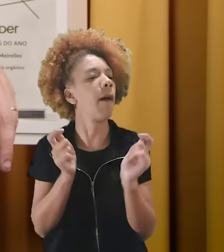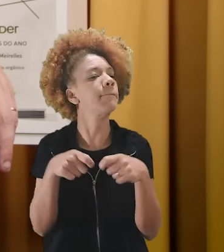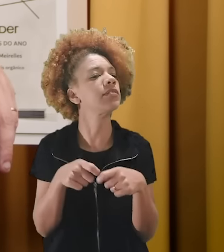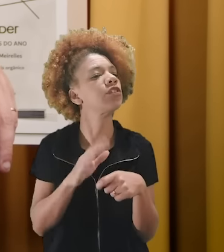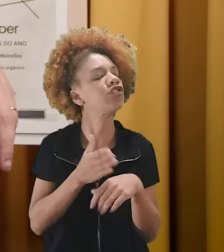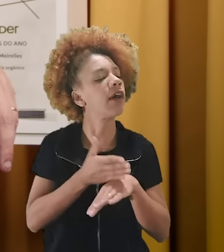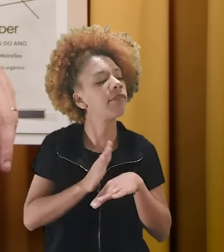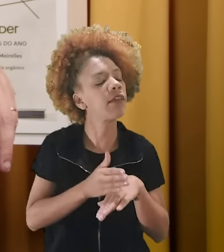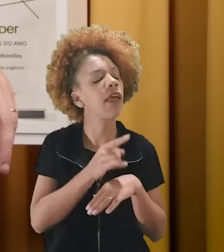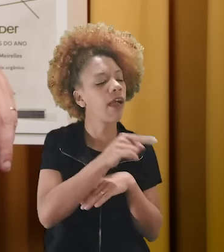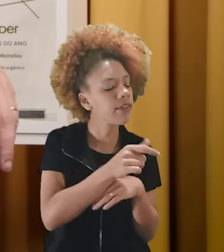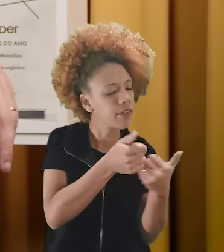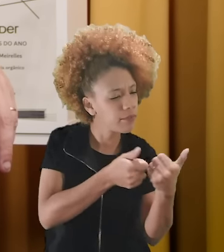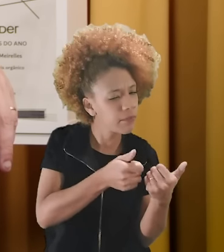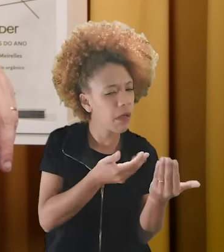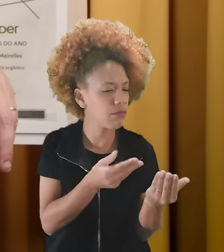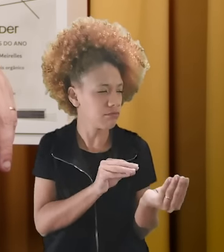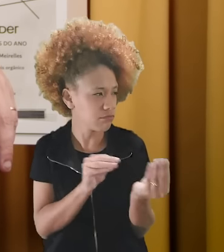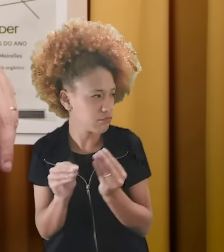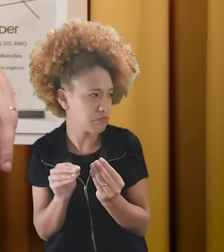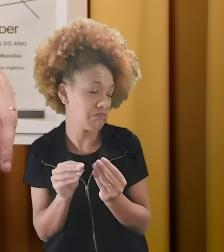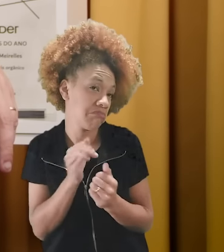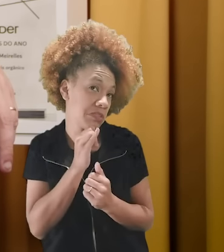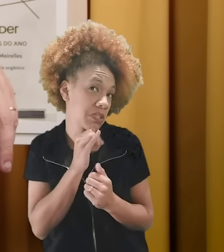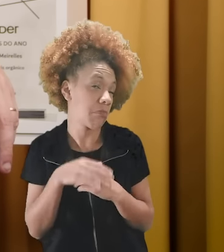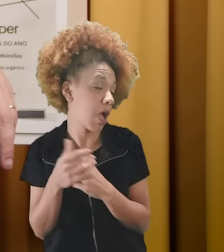capacidade que já treinei aqui para caramba Será que eu não tenho que fazer daqui a pouco a Copa